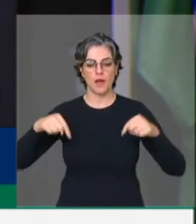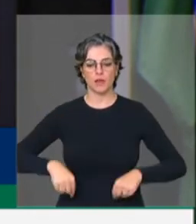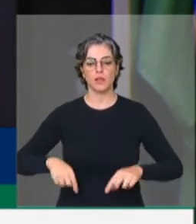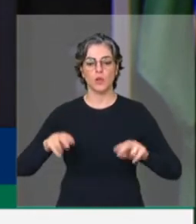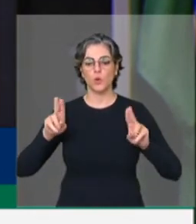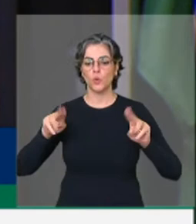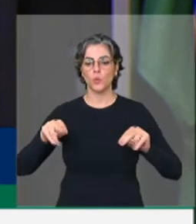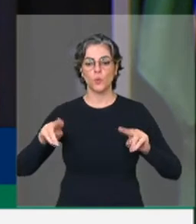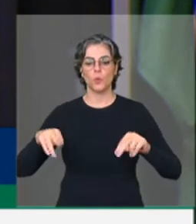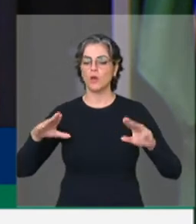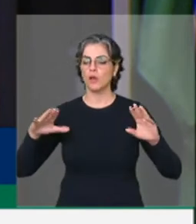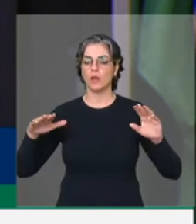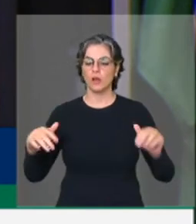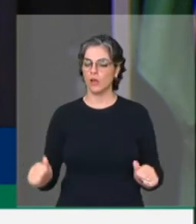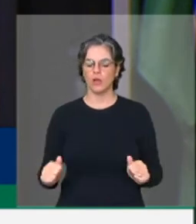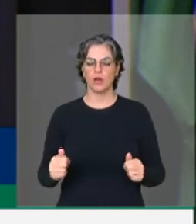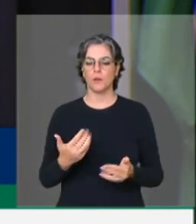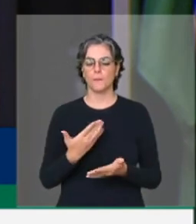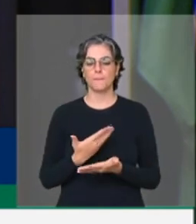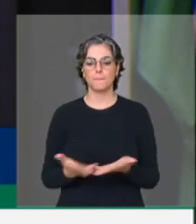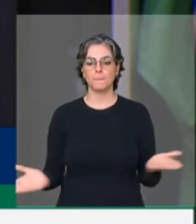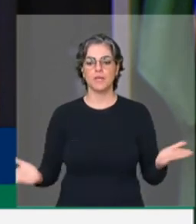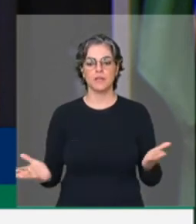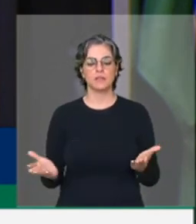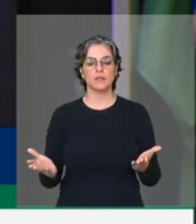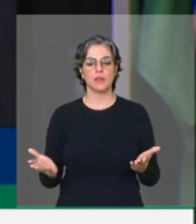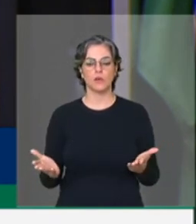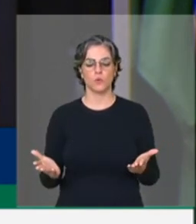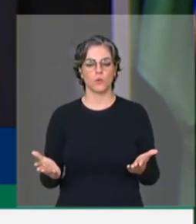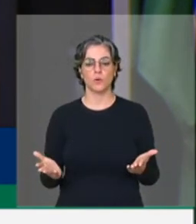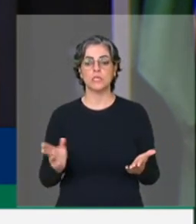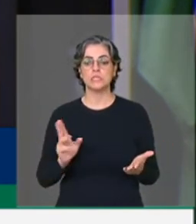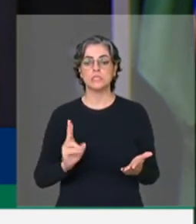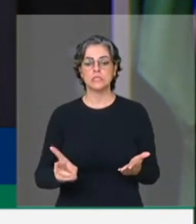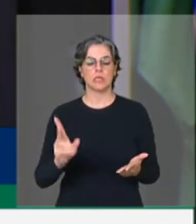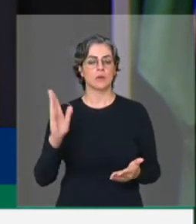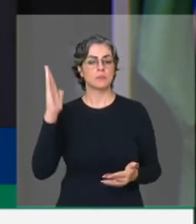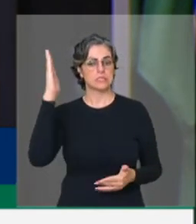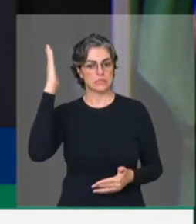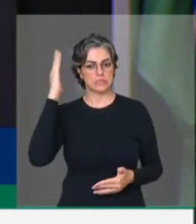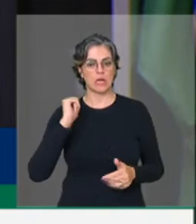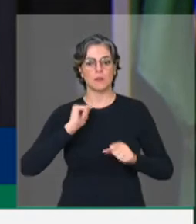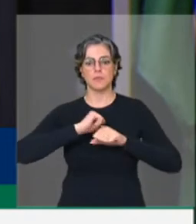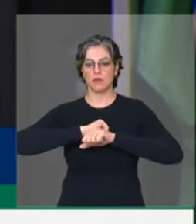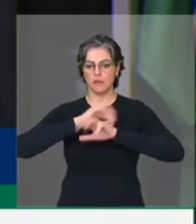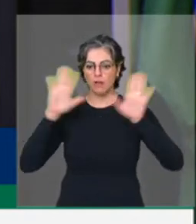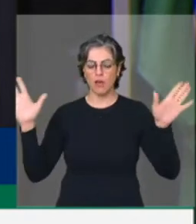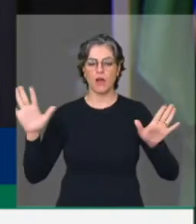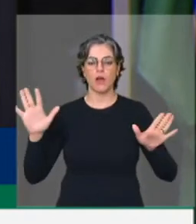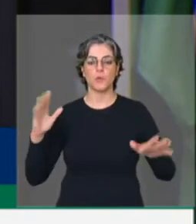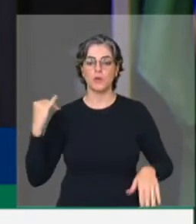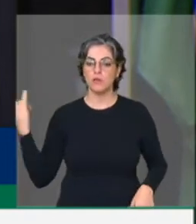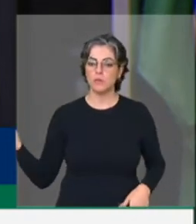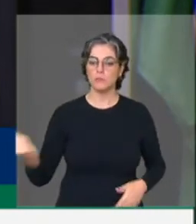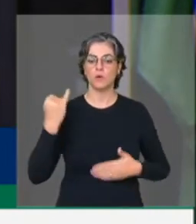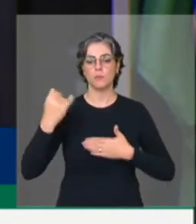DEPUTADOS, É A CASA QUE NUNCA PERDEU NOÇÃO DA SUA IMPORTÂNCIA EM CADA MOMENTO